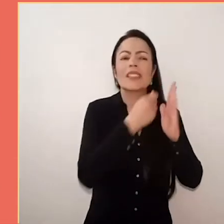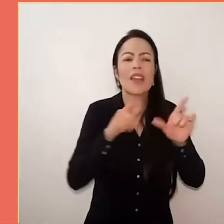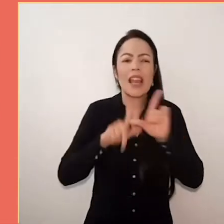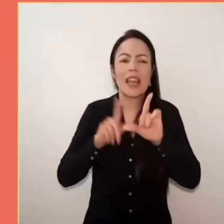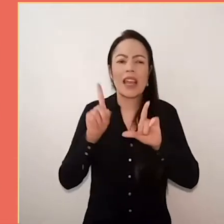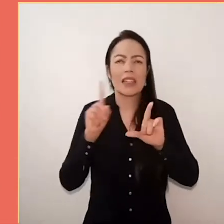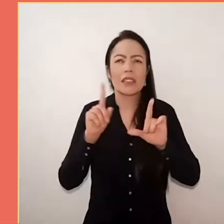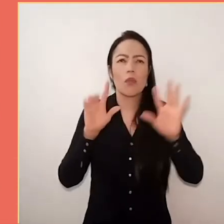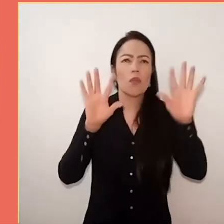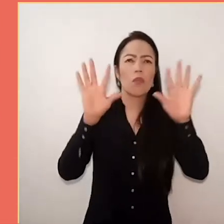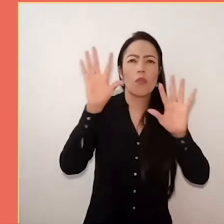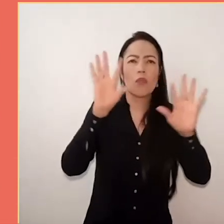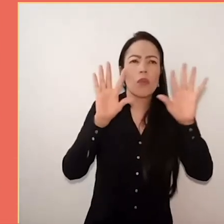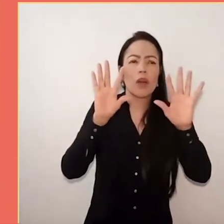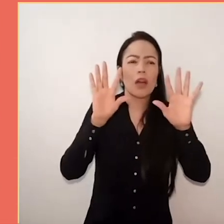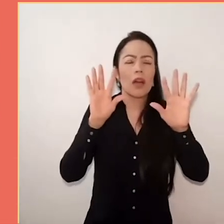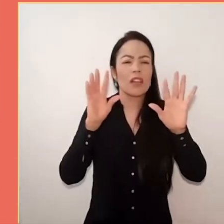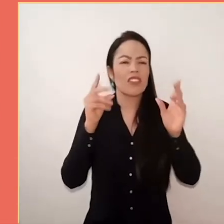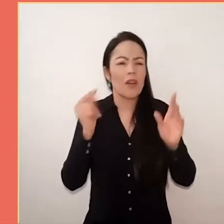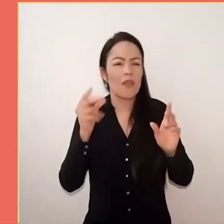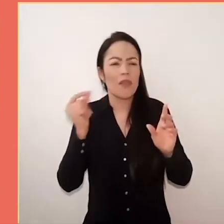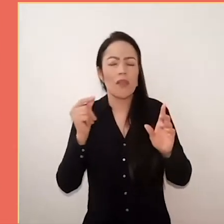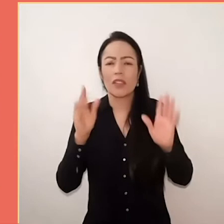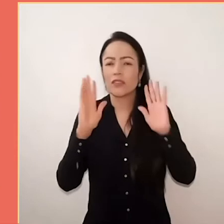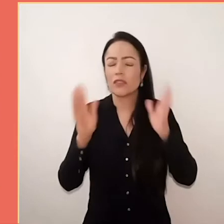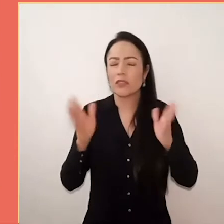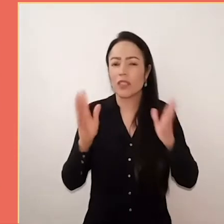mas que a ela parecem palinsestos.